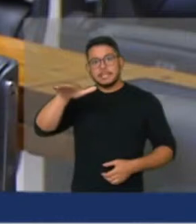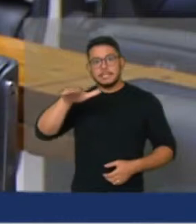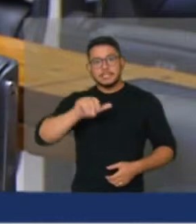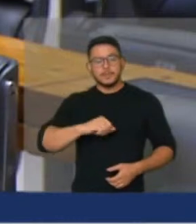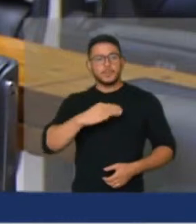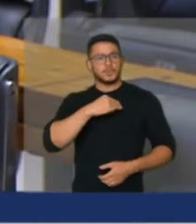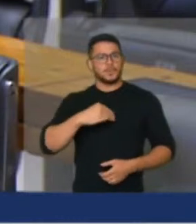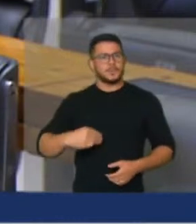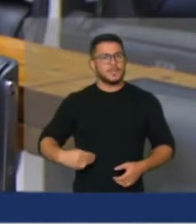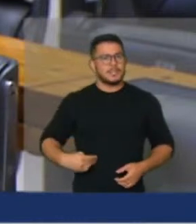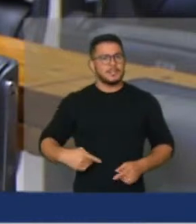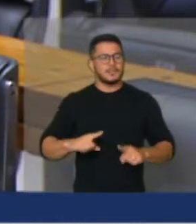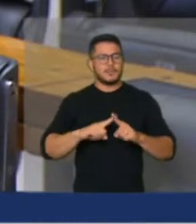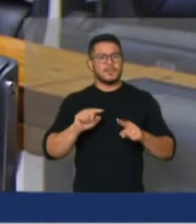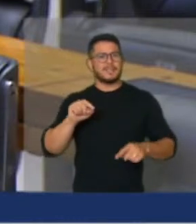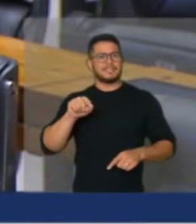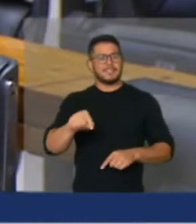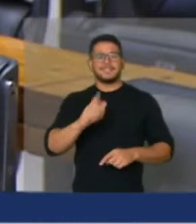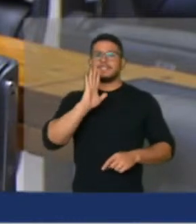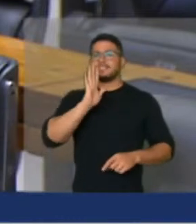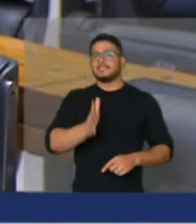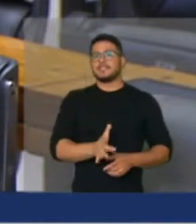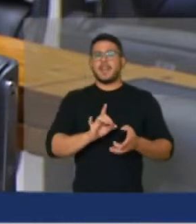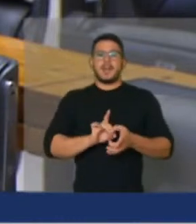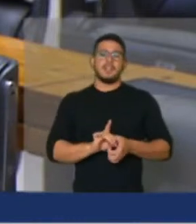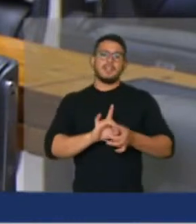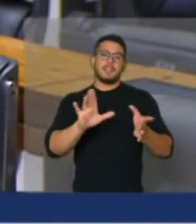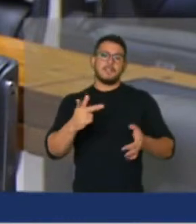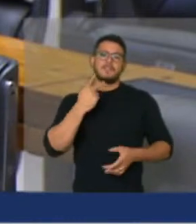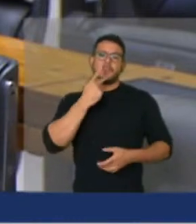SE PREDISPOS A VIR FALAR NO PARLAMENTO É QUERER SUBIR NO PALANQUE PARA PODER FALAR PARA